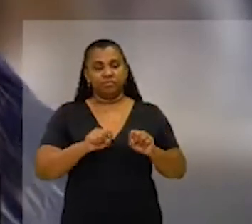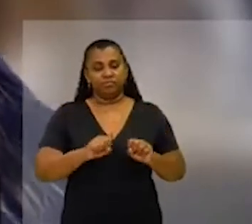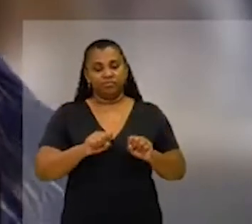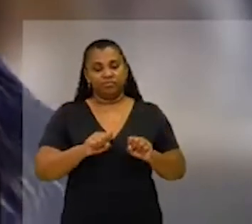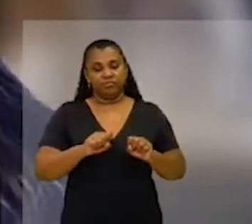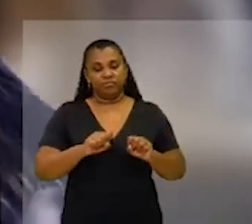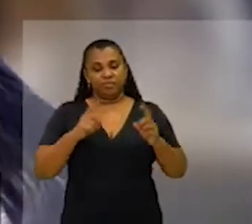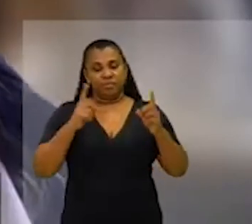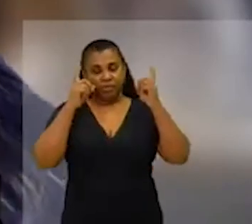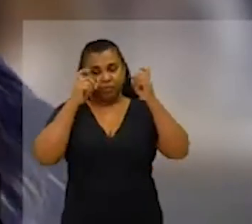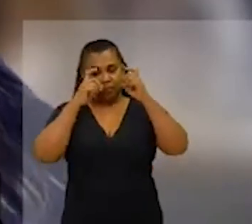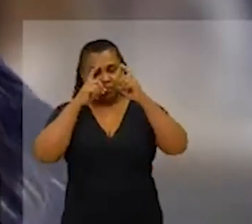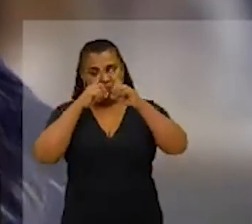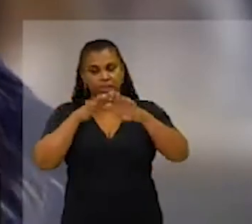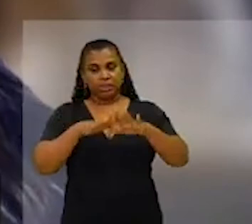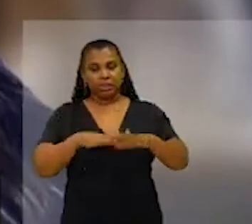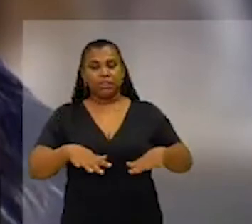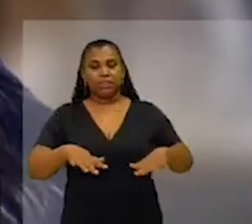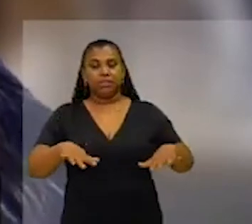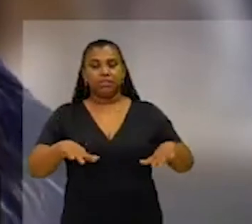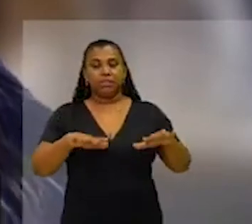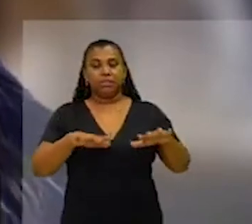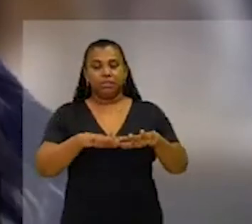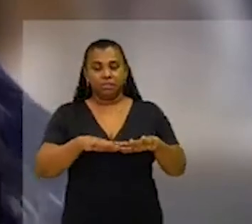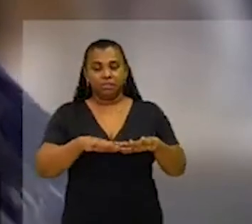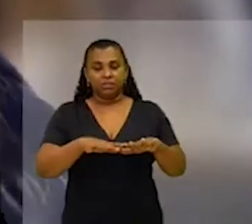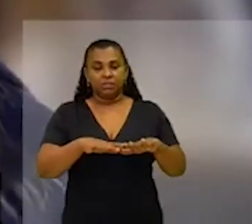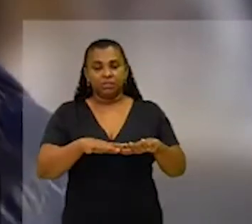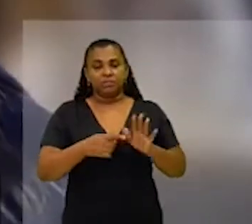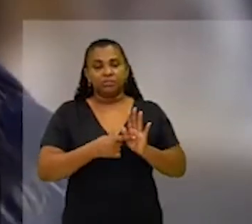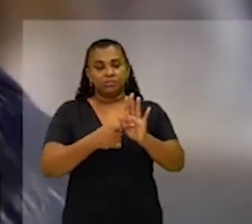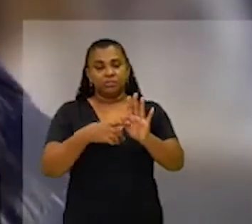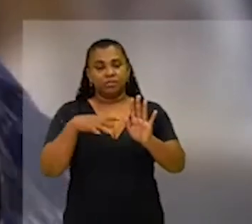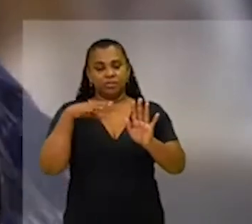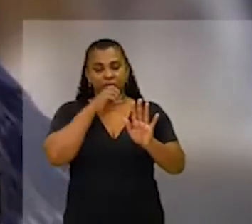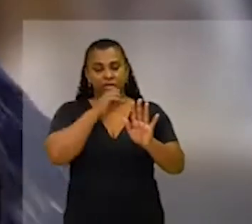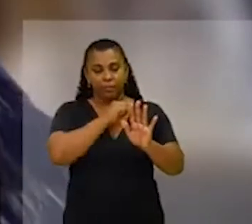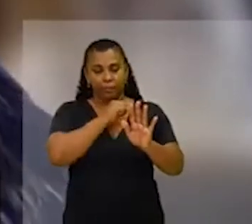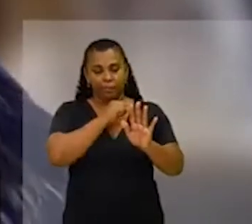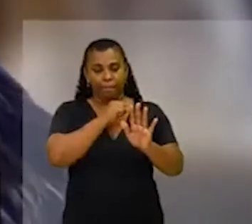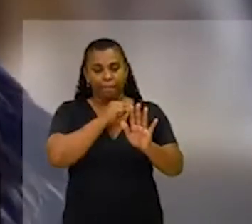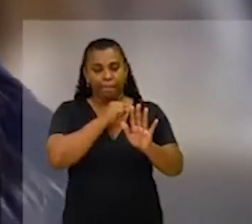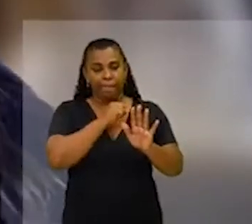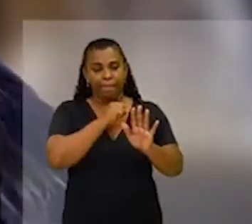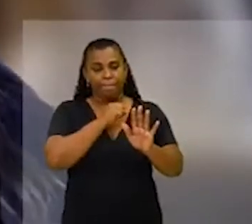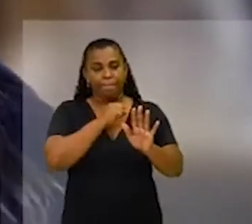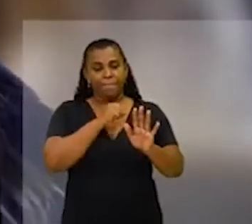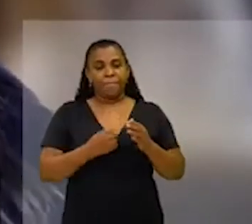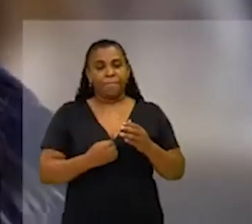gente está lidando eu uma apresentar rapidamente e eu não dei um domingo do direito e das leis eu